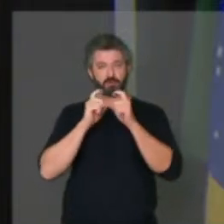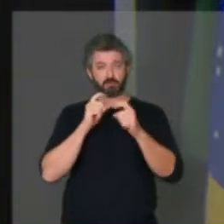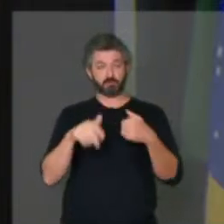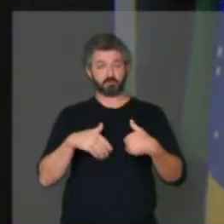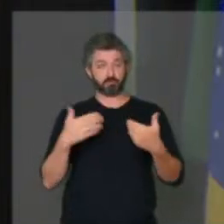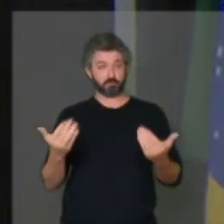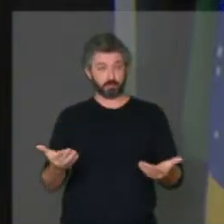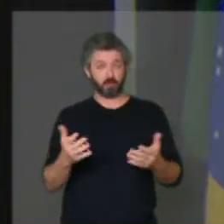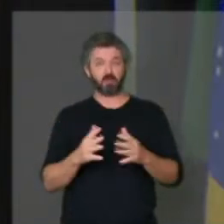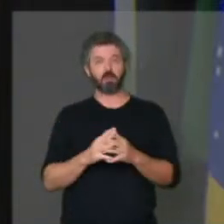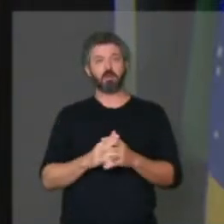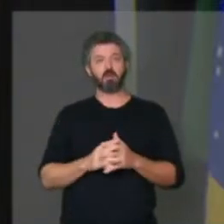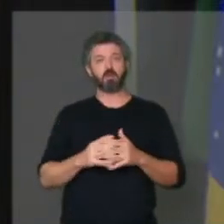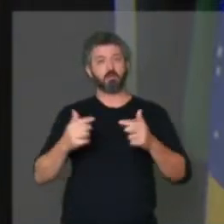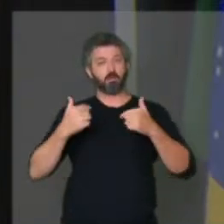AQUI PARA EMPRESTAR TODO O MEU